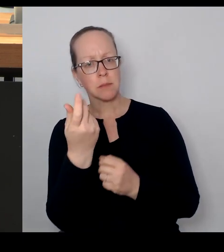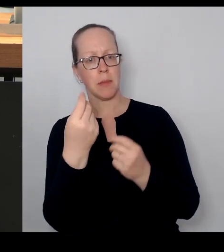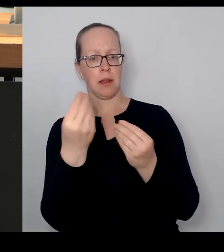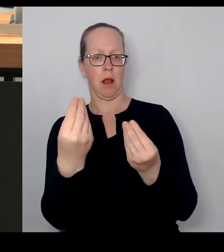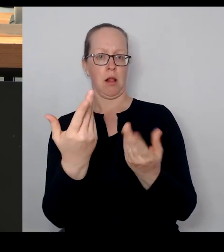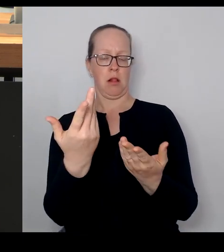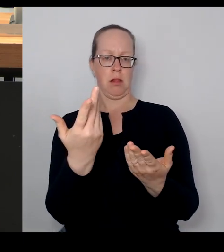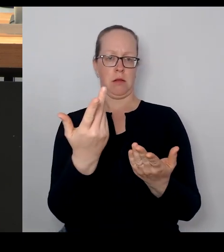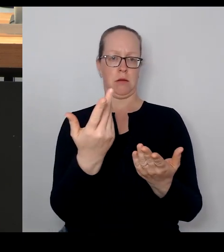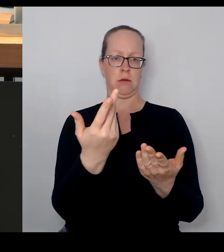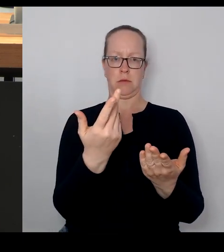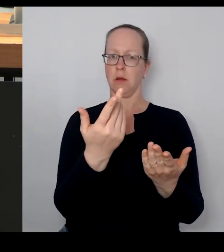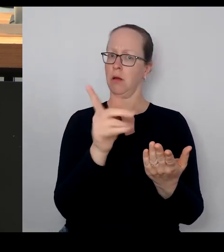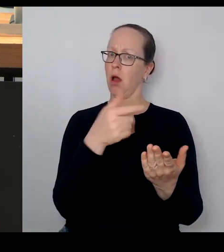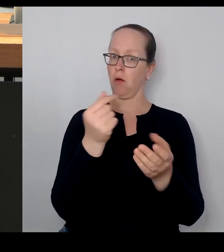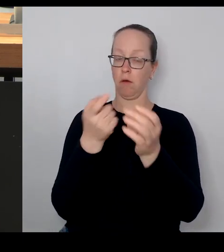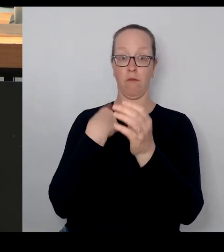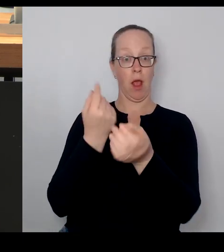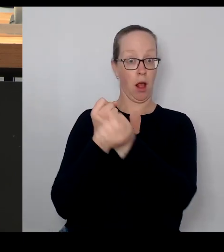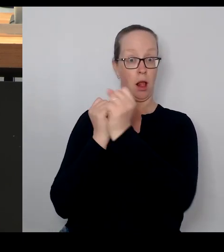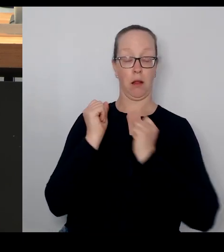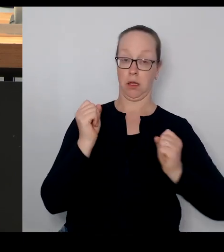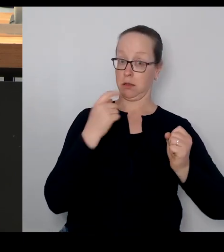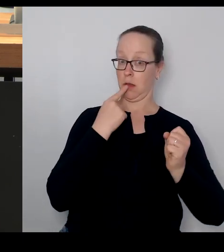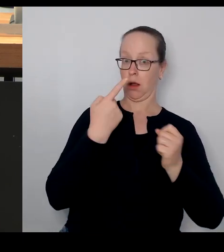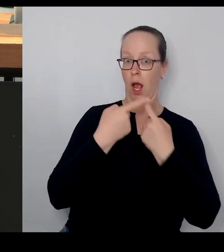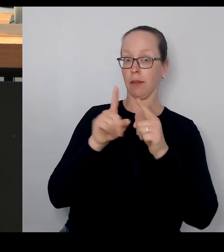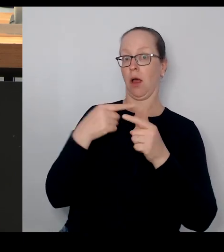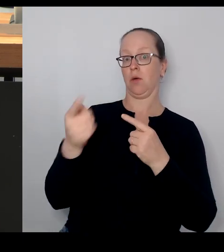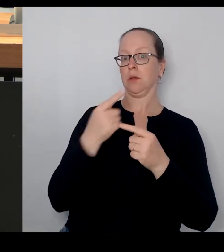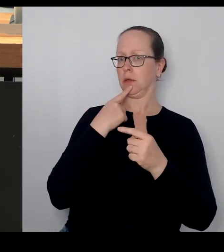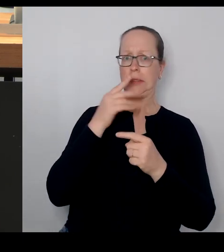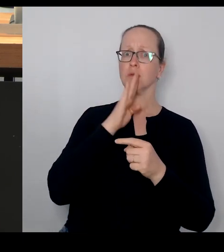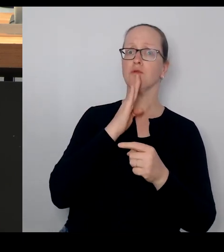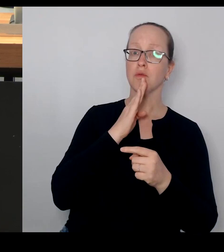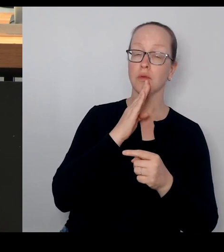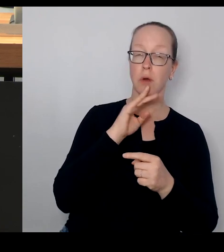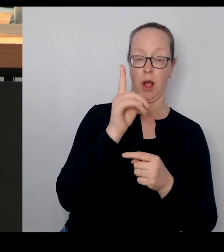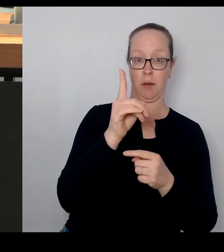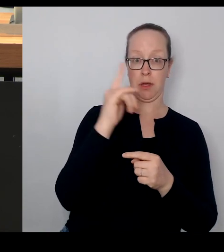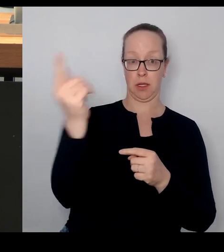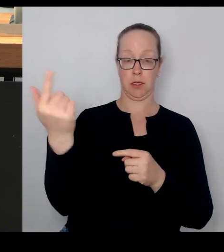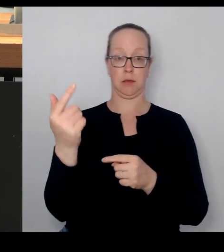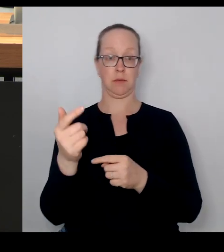Aber das ist jetzt alles komplett zu stoppen, wie es der aktuelle Senat macht. Das ist ein Schlag ins Gesicht von